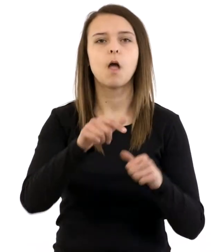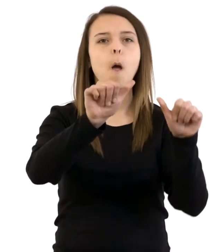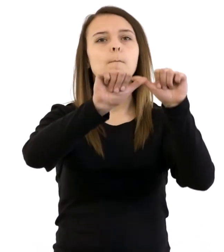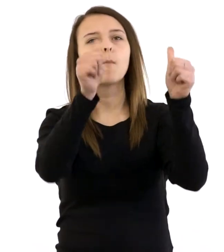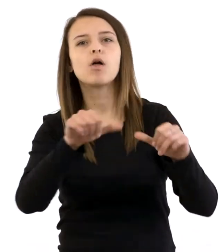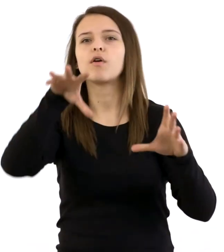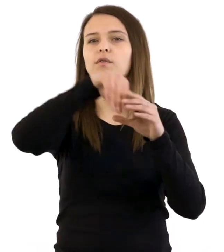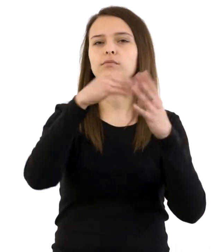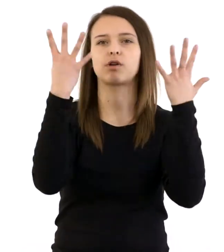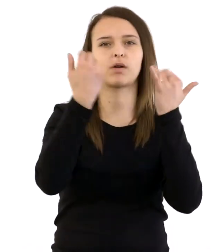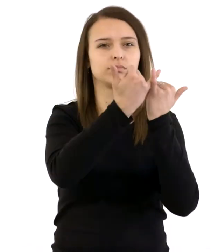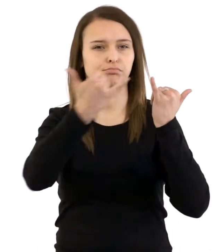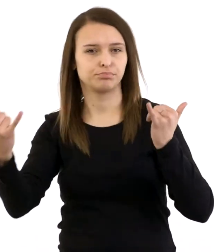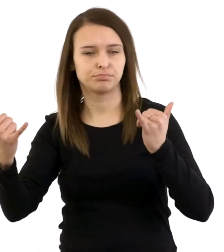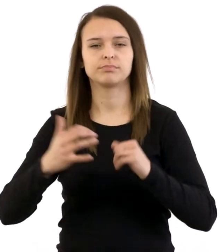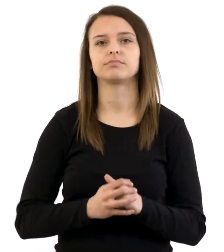Model składa się z 9 elementów: